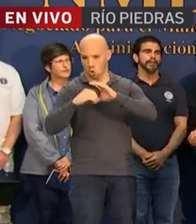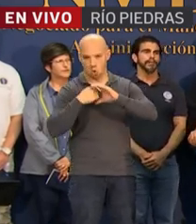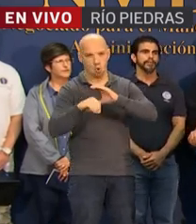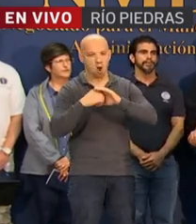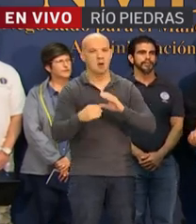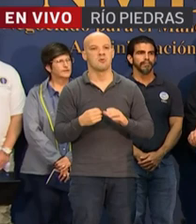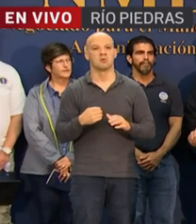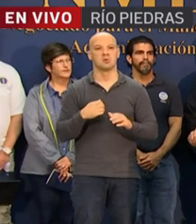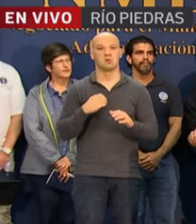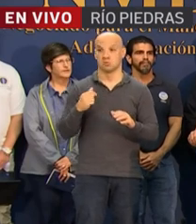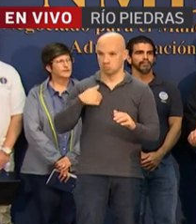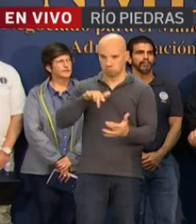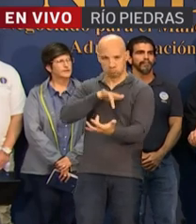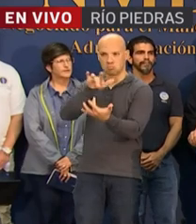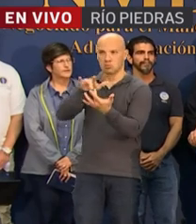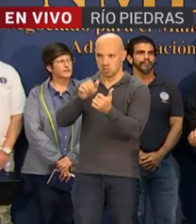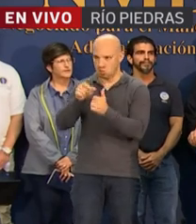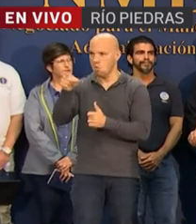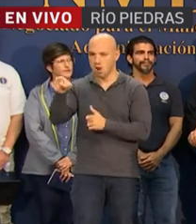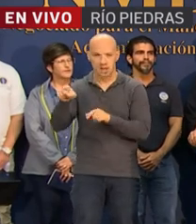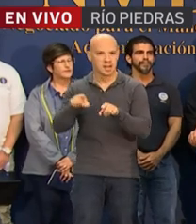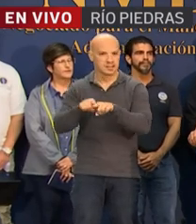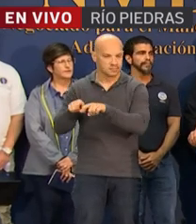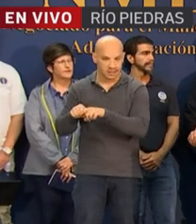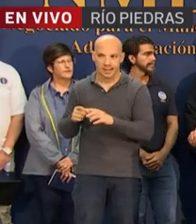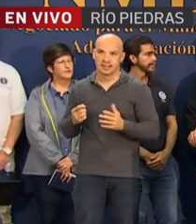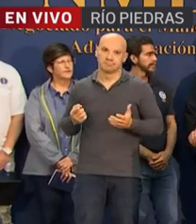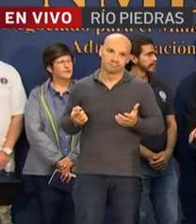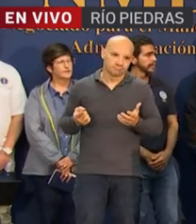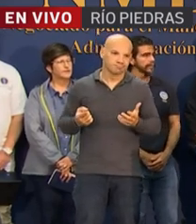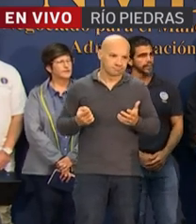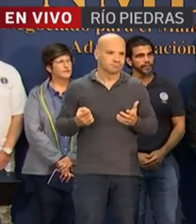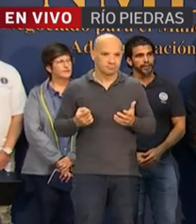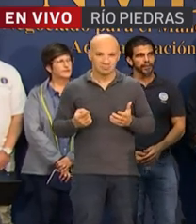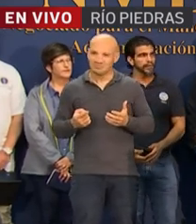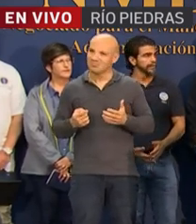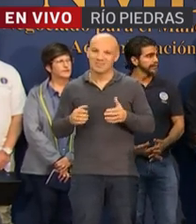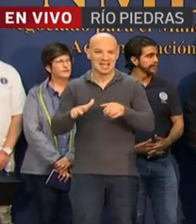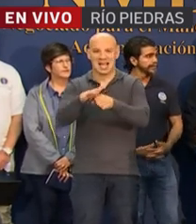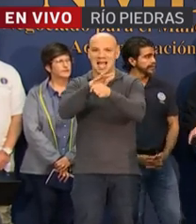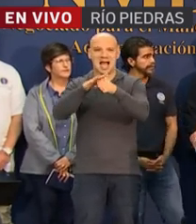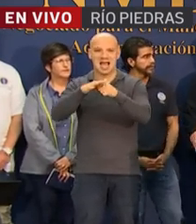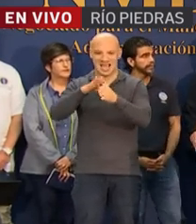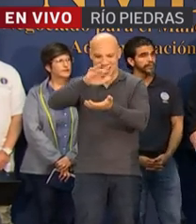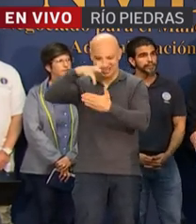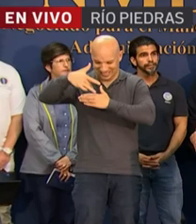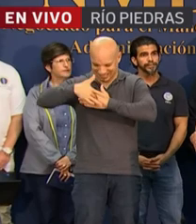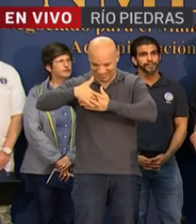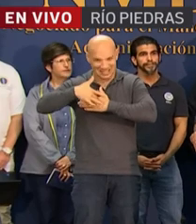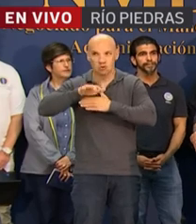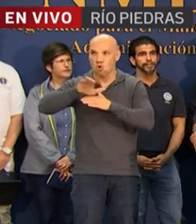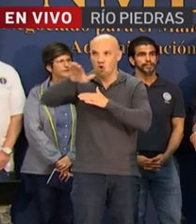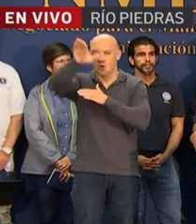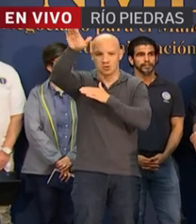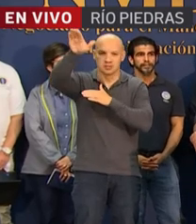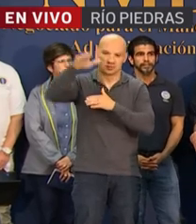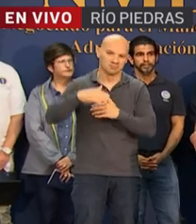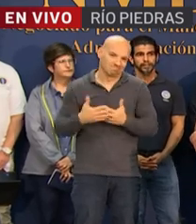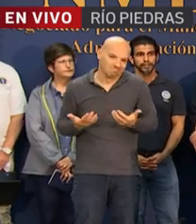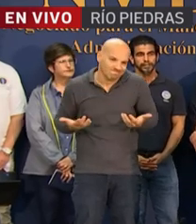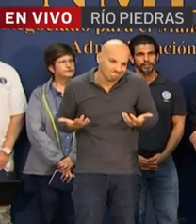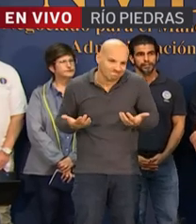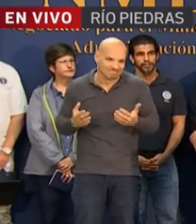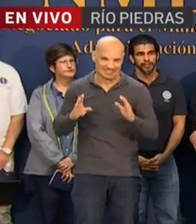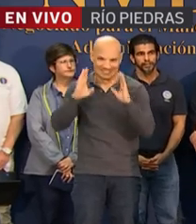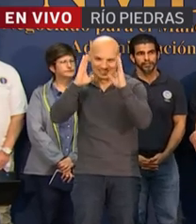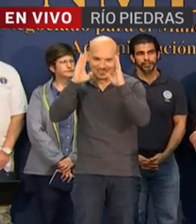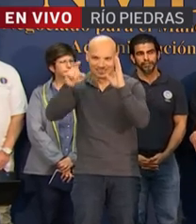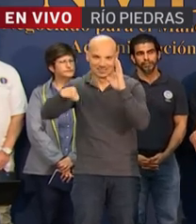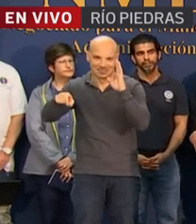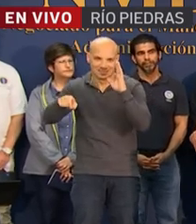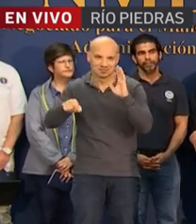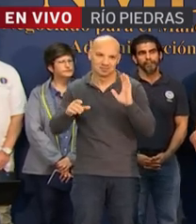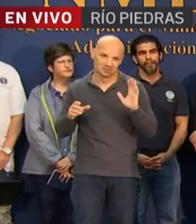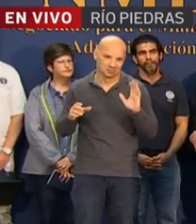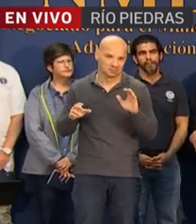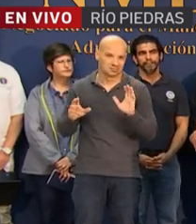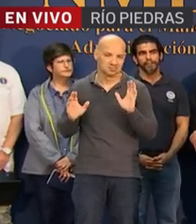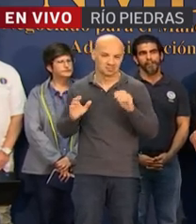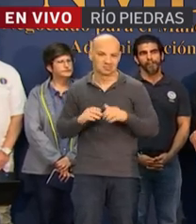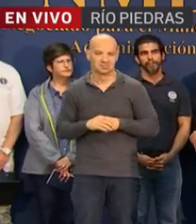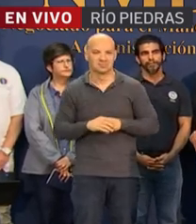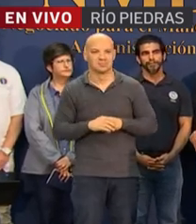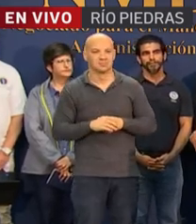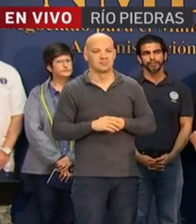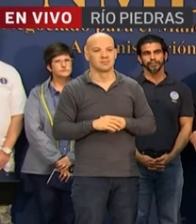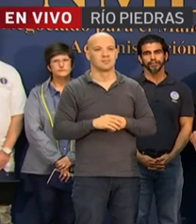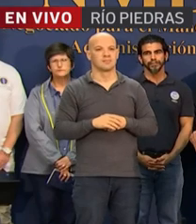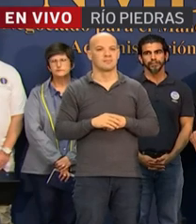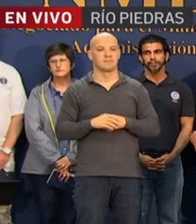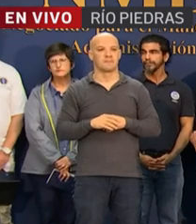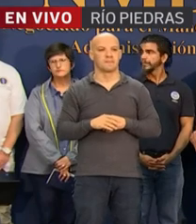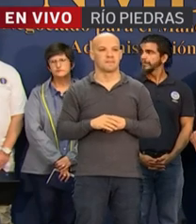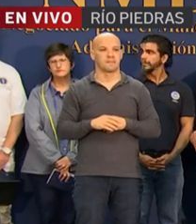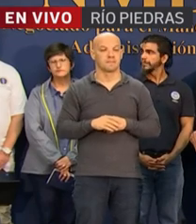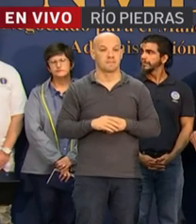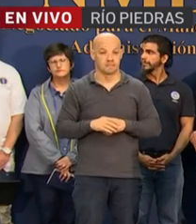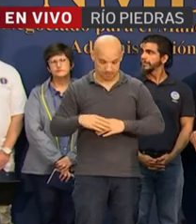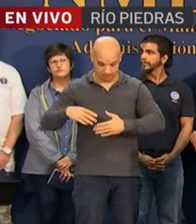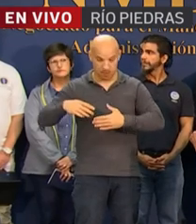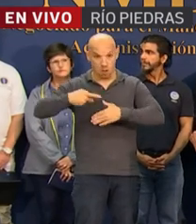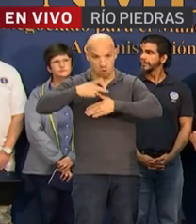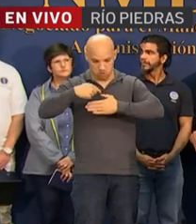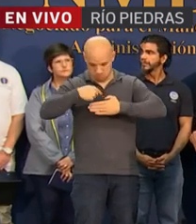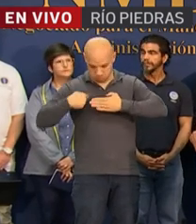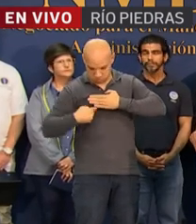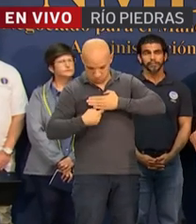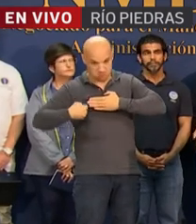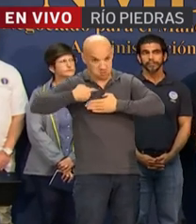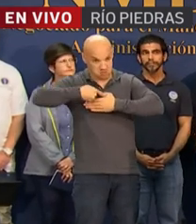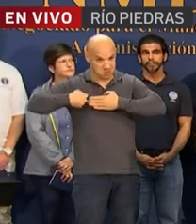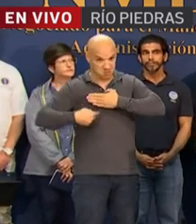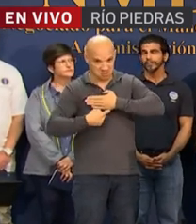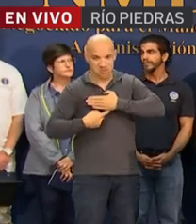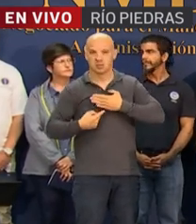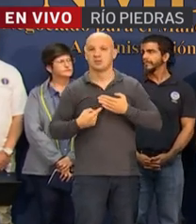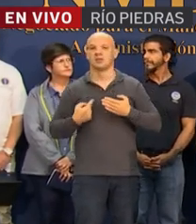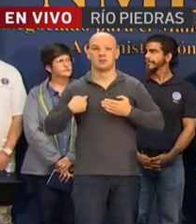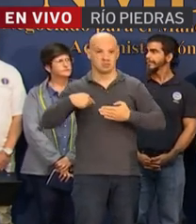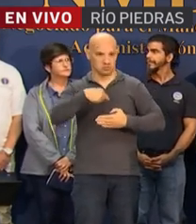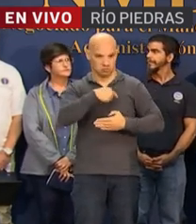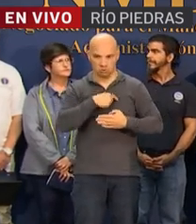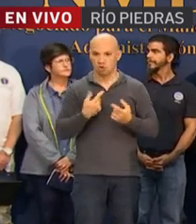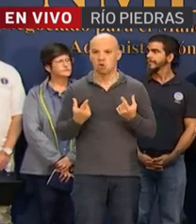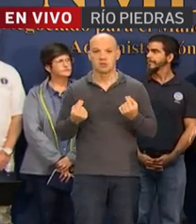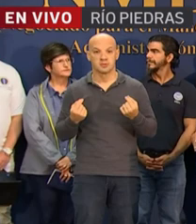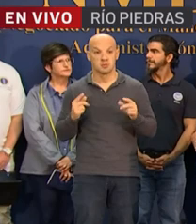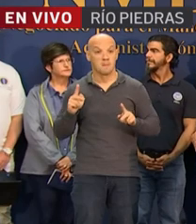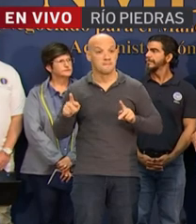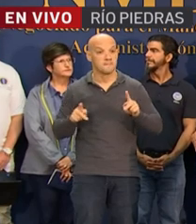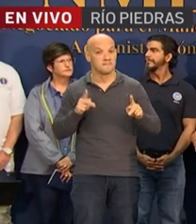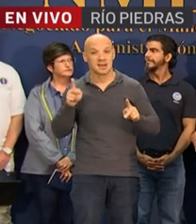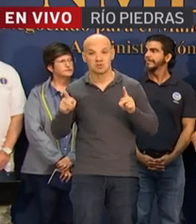COMUNICACIÓN CON EL GOBERNADOR